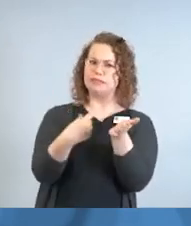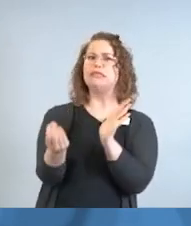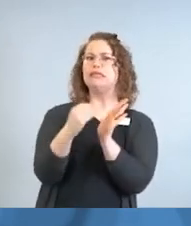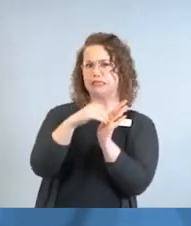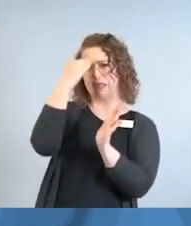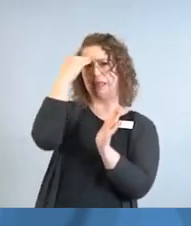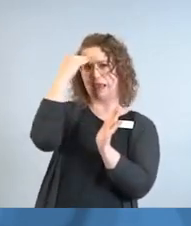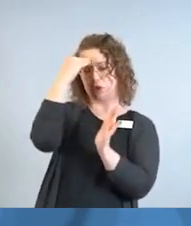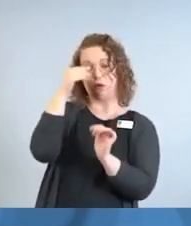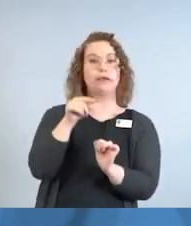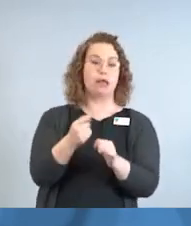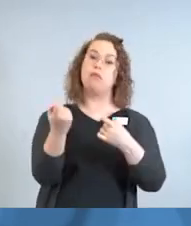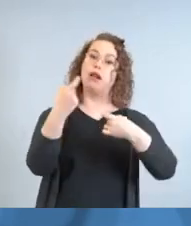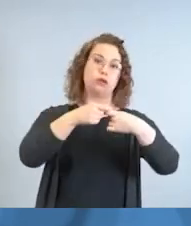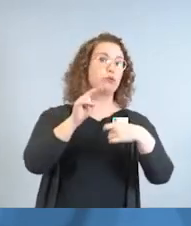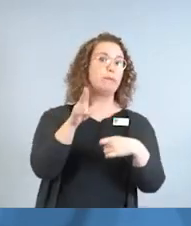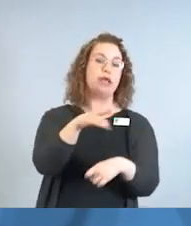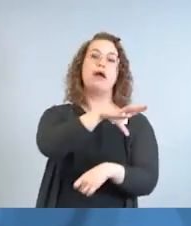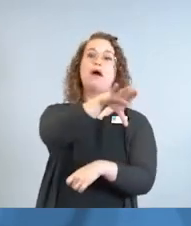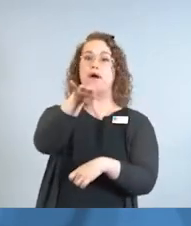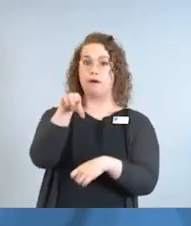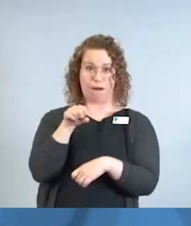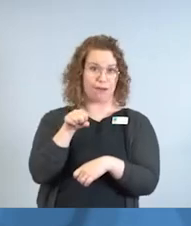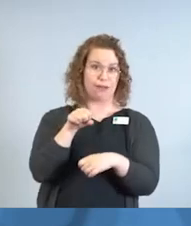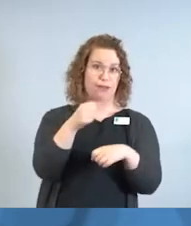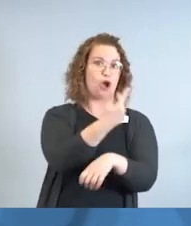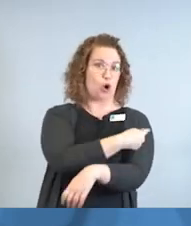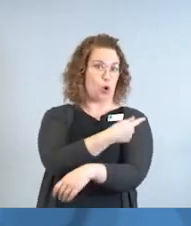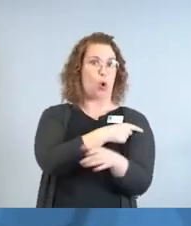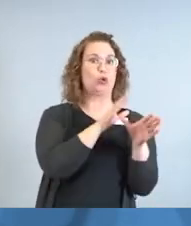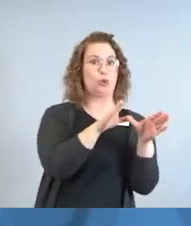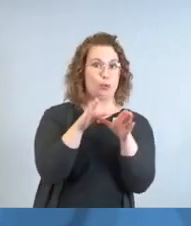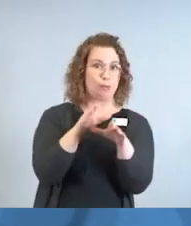Tämä koskee kaikkia rokotteita, sekä RNA-rokotteita että adenovirusvektorirokotteita.